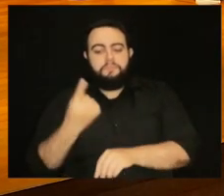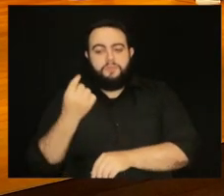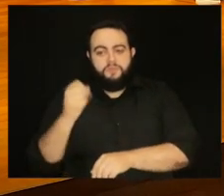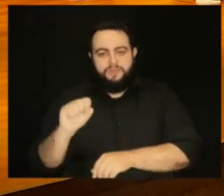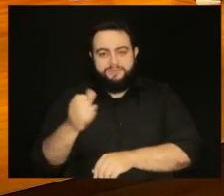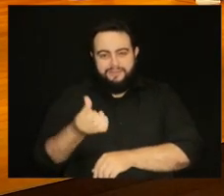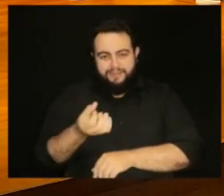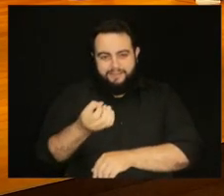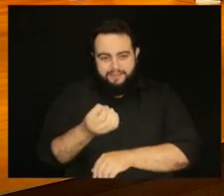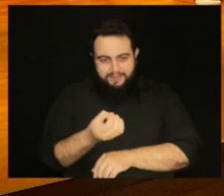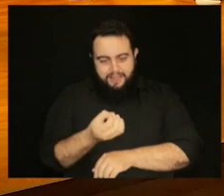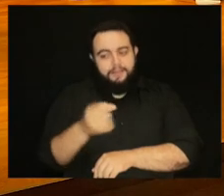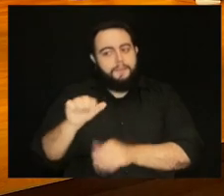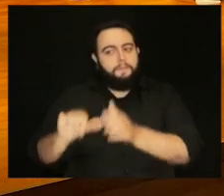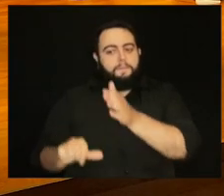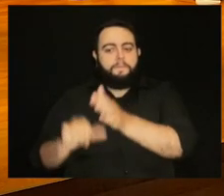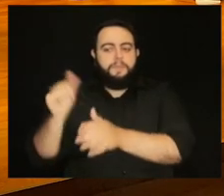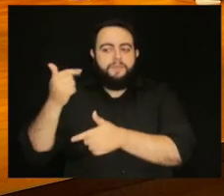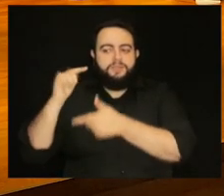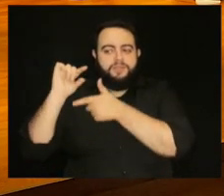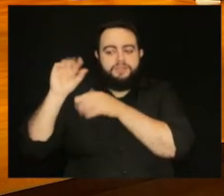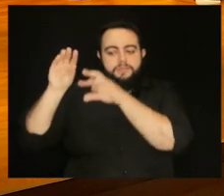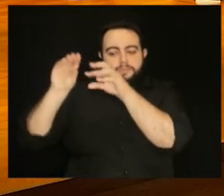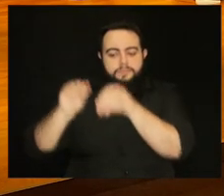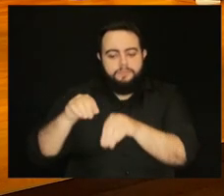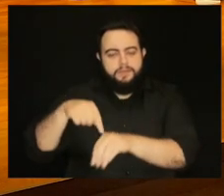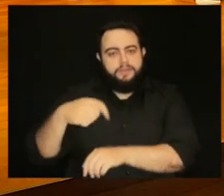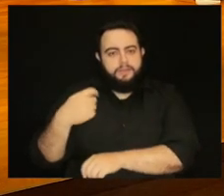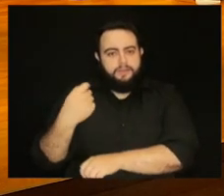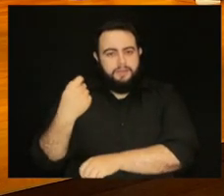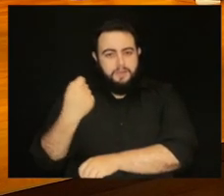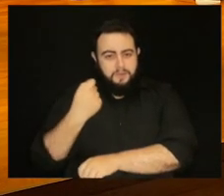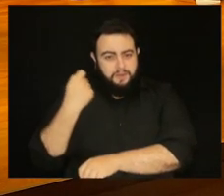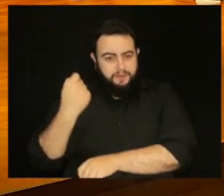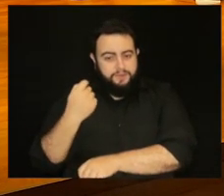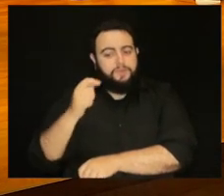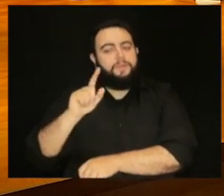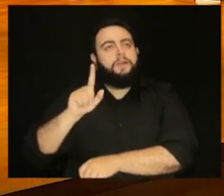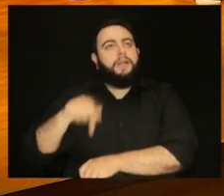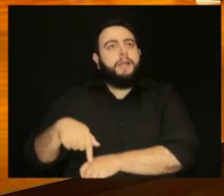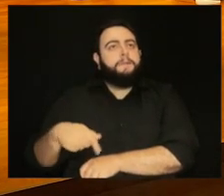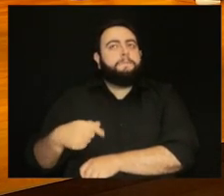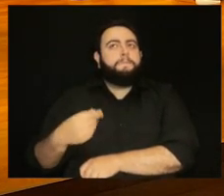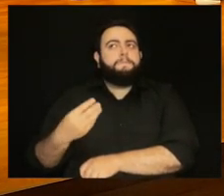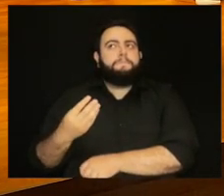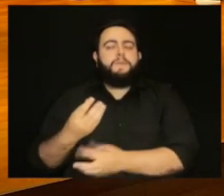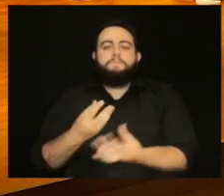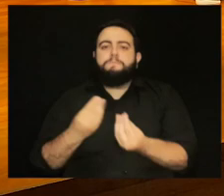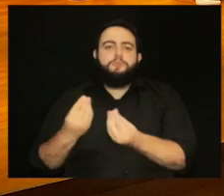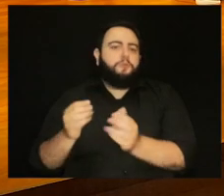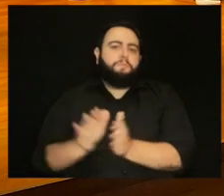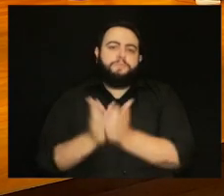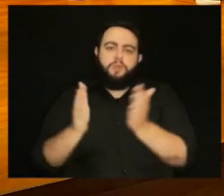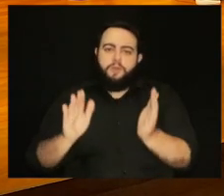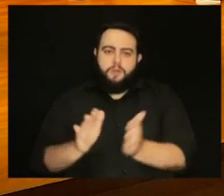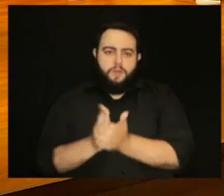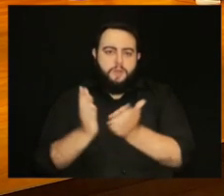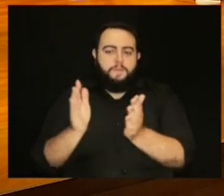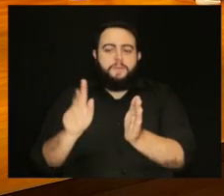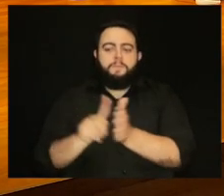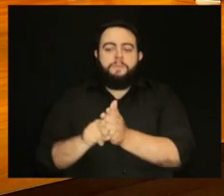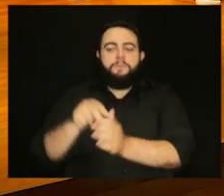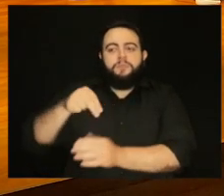veio aqui pro pro Rio Grande do Sul era uma gente muito pobre do Norte da Itália muito ferrado sem